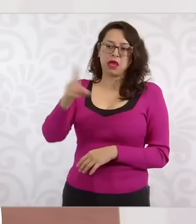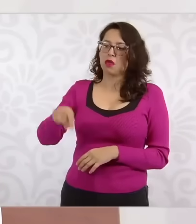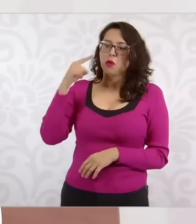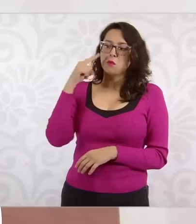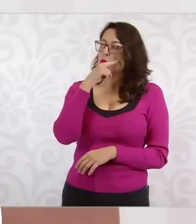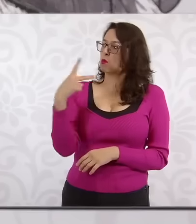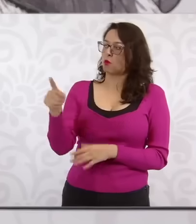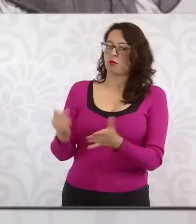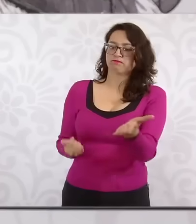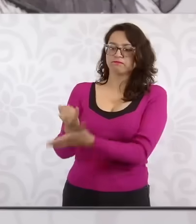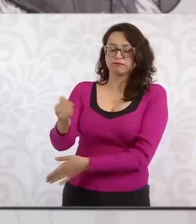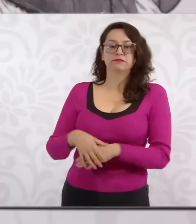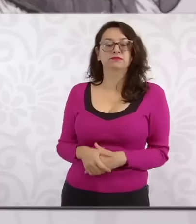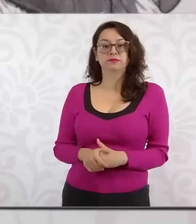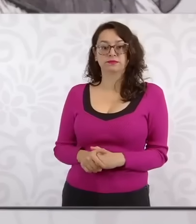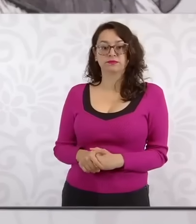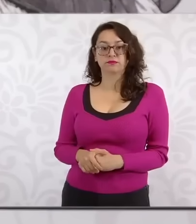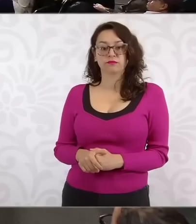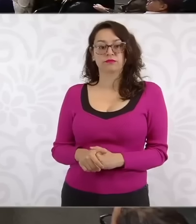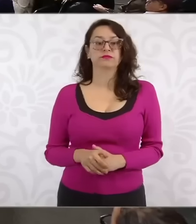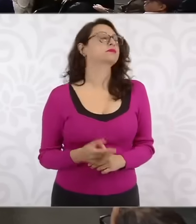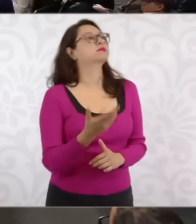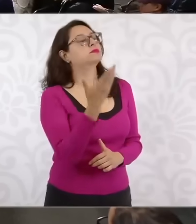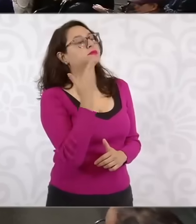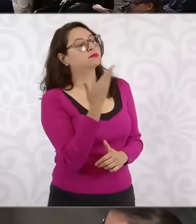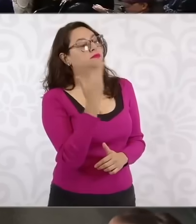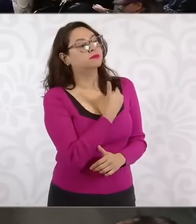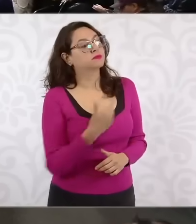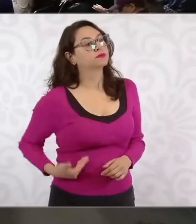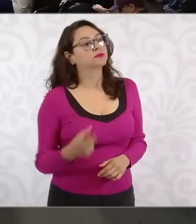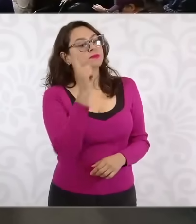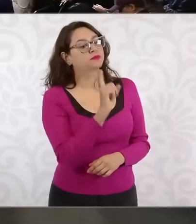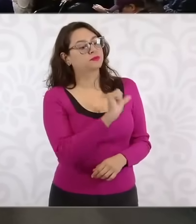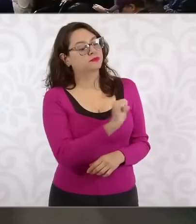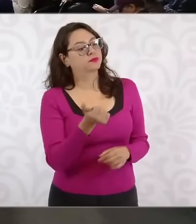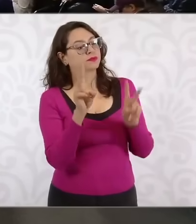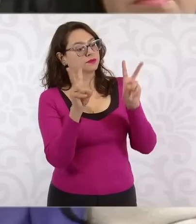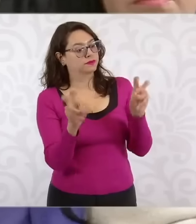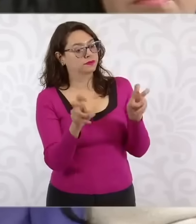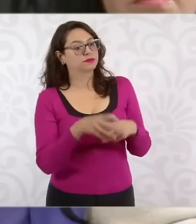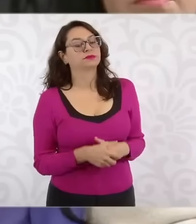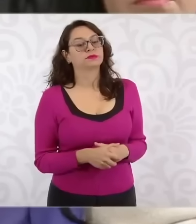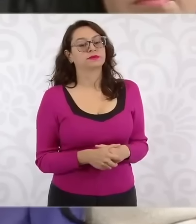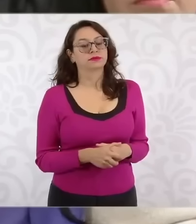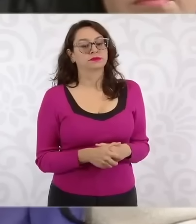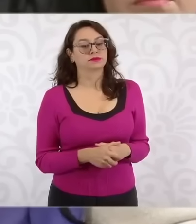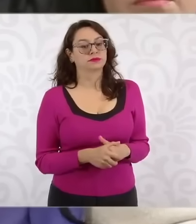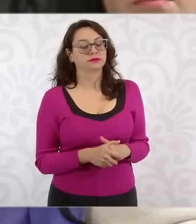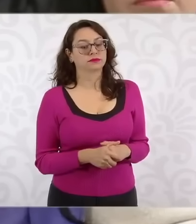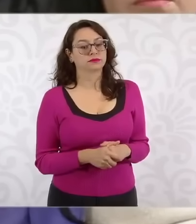la direna. Muy bien, presidenta. En el siguiente tema es acerca de los mexicanos que se pues ya